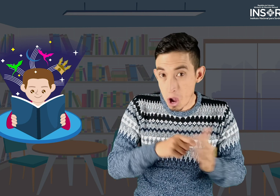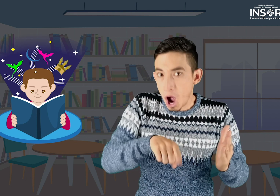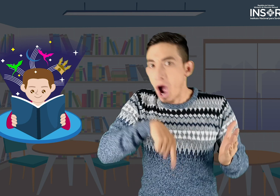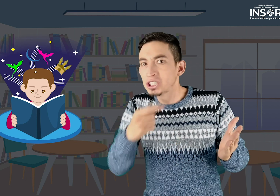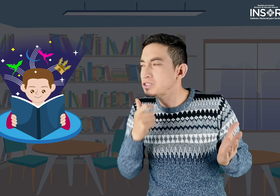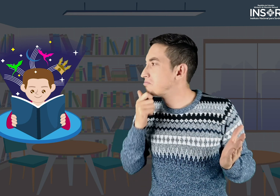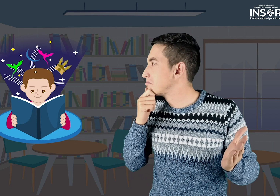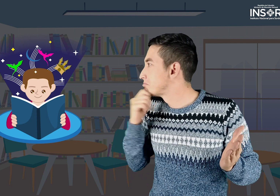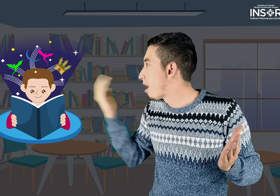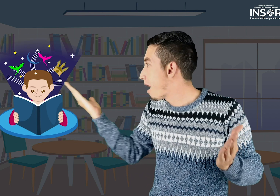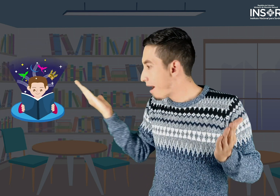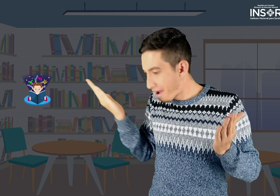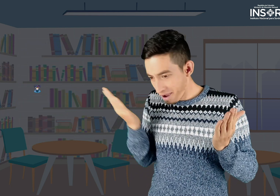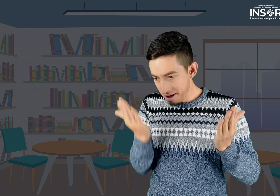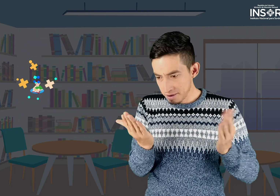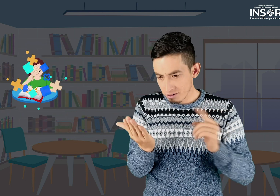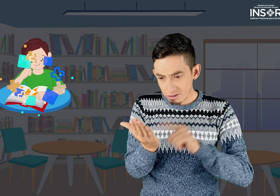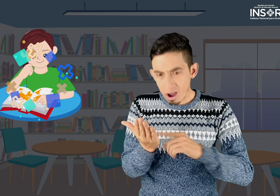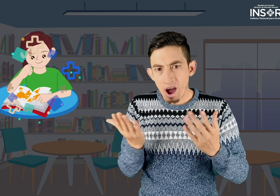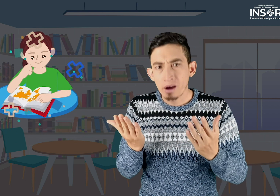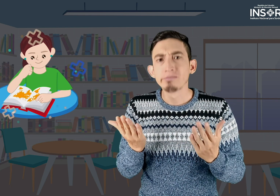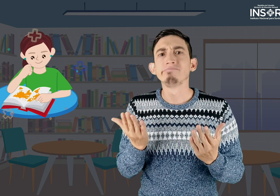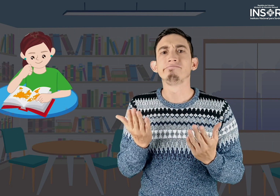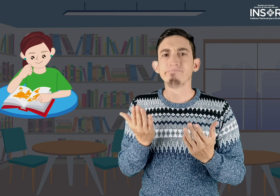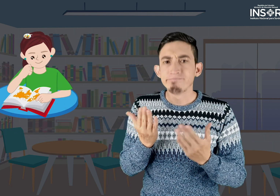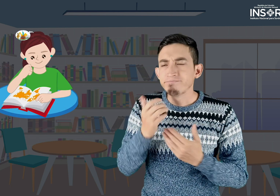En otros casos, como los libros de ciencias,